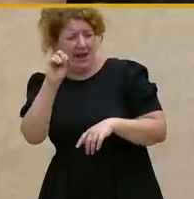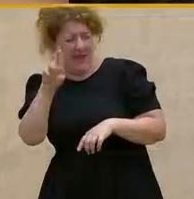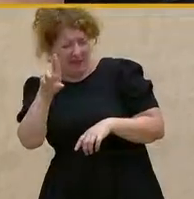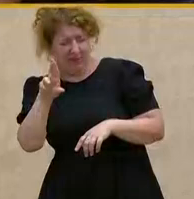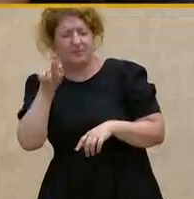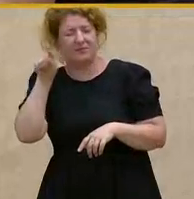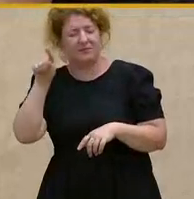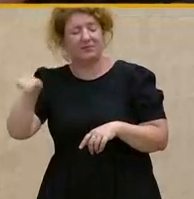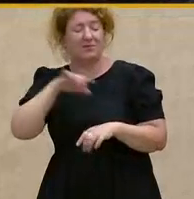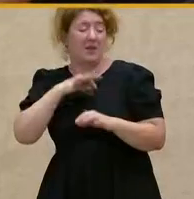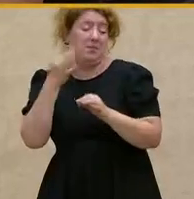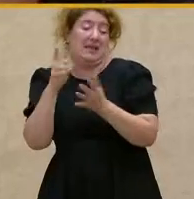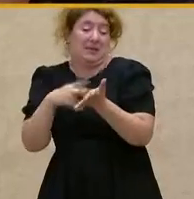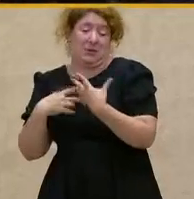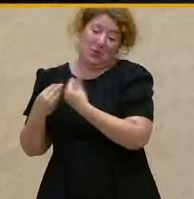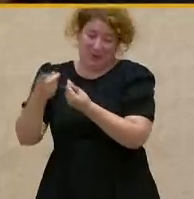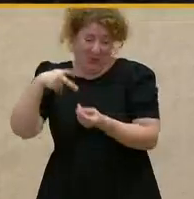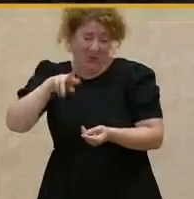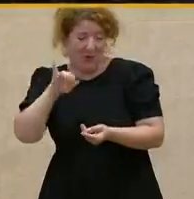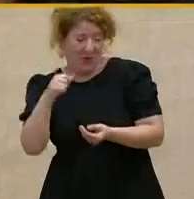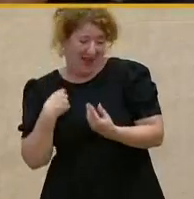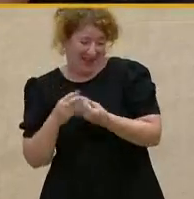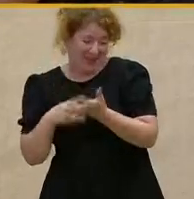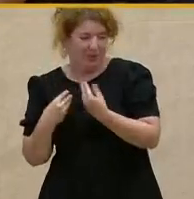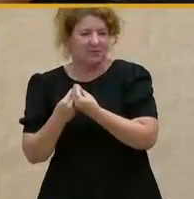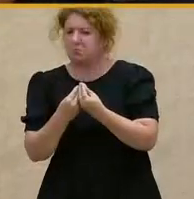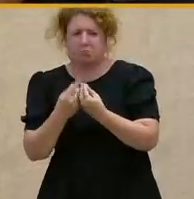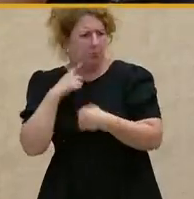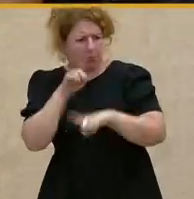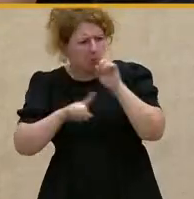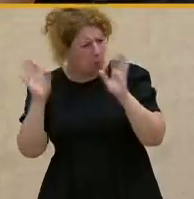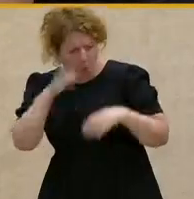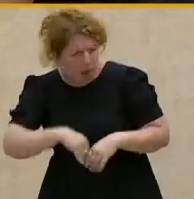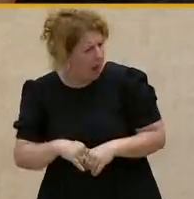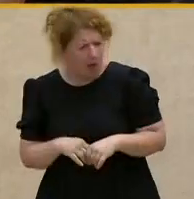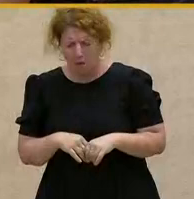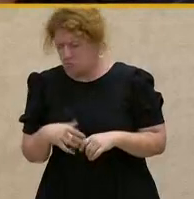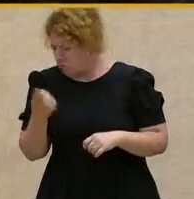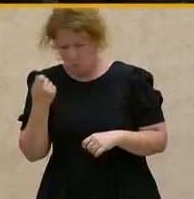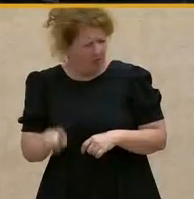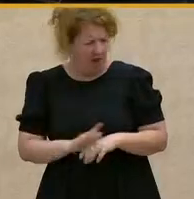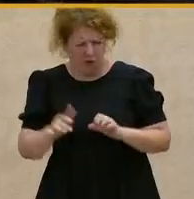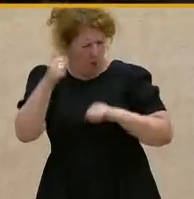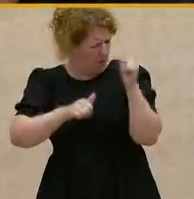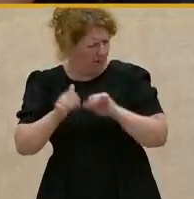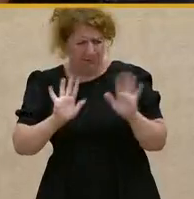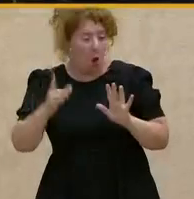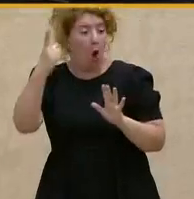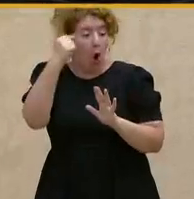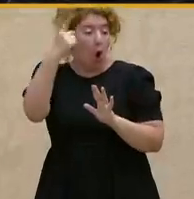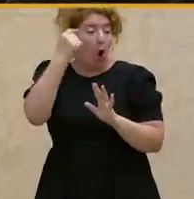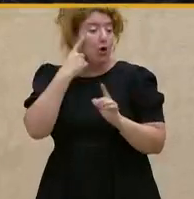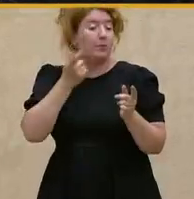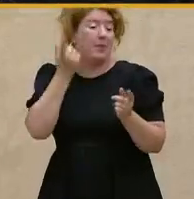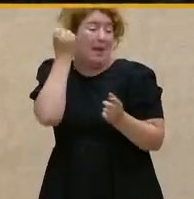con Nuria, y vieron que no había problemas. Que con gotas y controlando la visión era más que